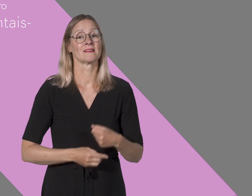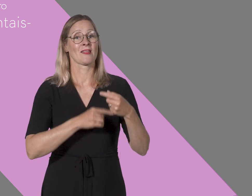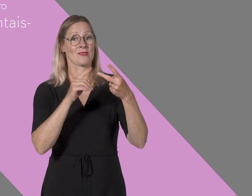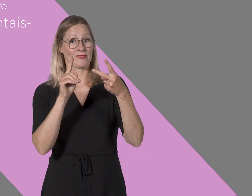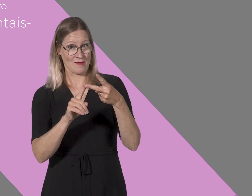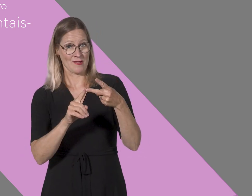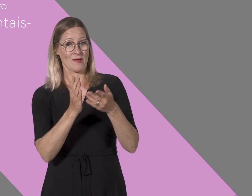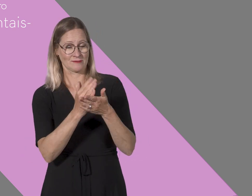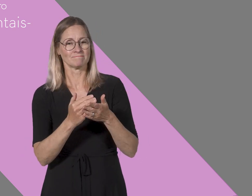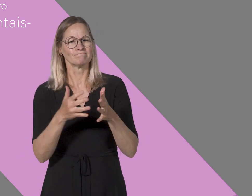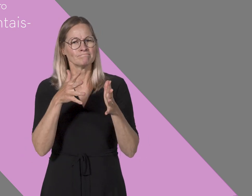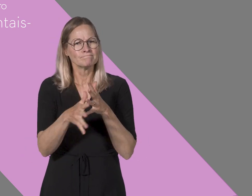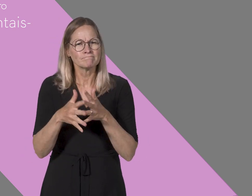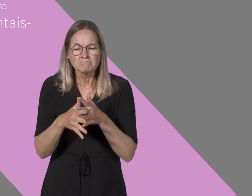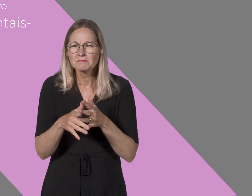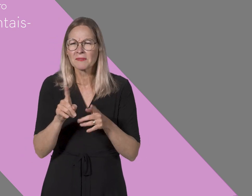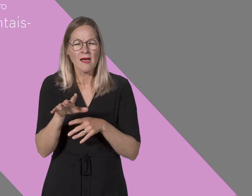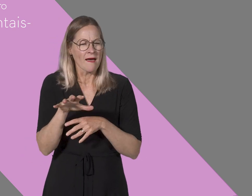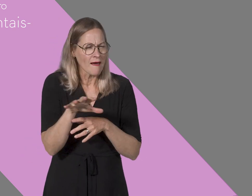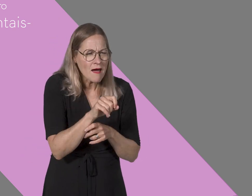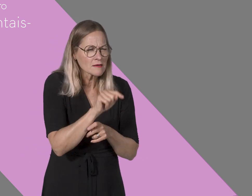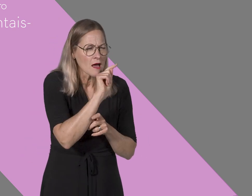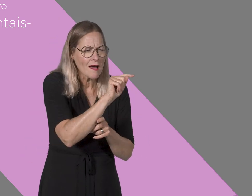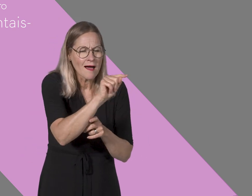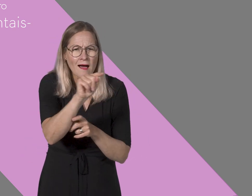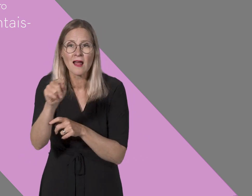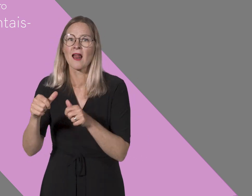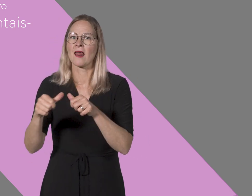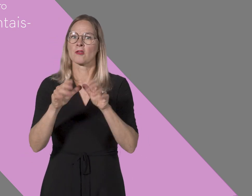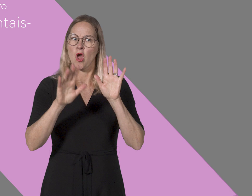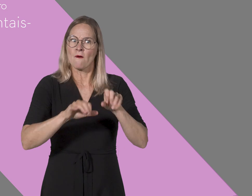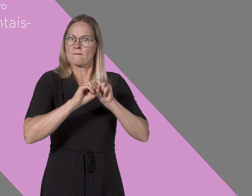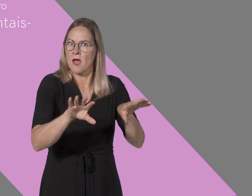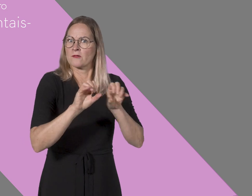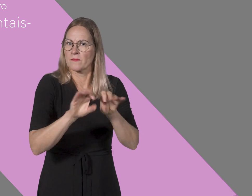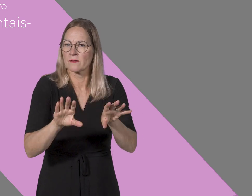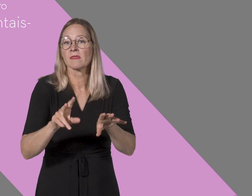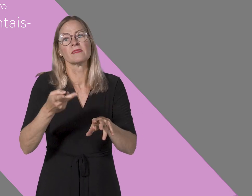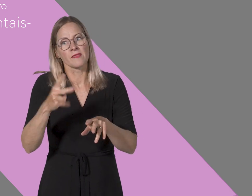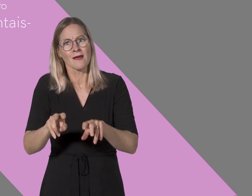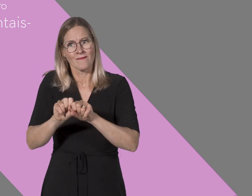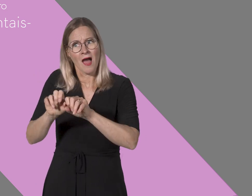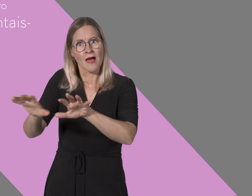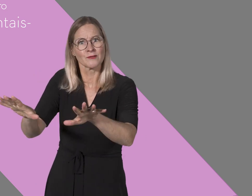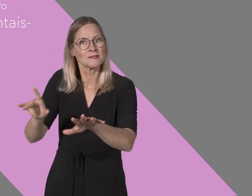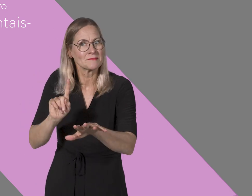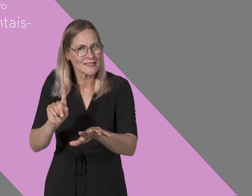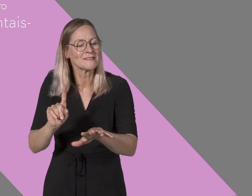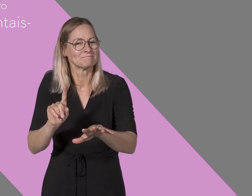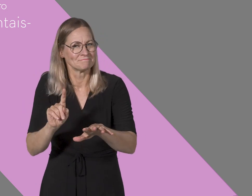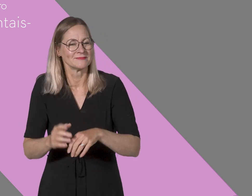Toisessa osassa selvitetään, mihin kaikkeen liiton työskentely vaikuttaa.